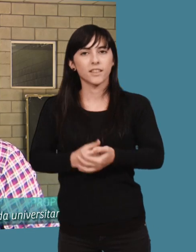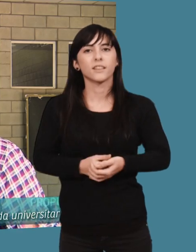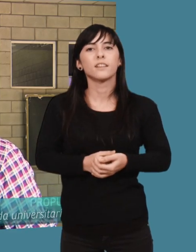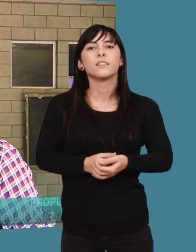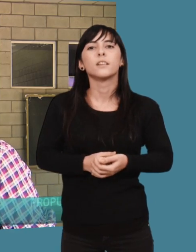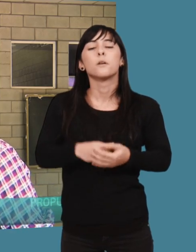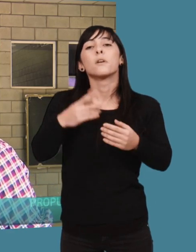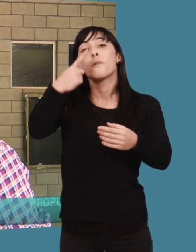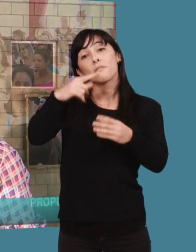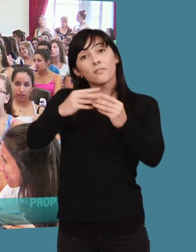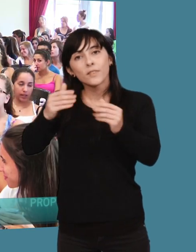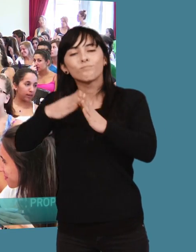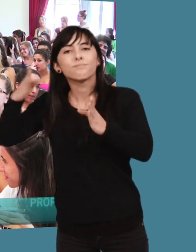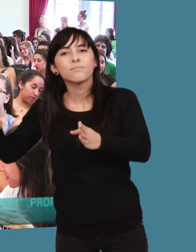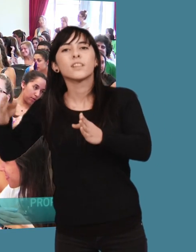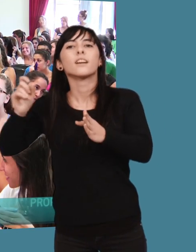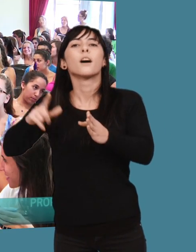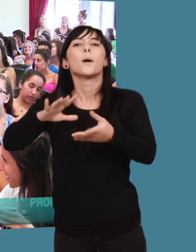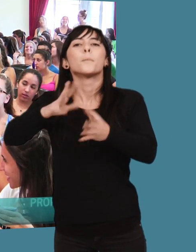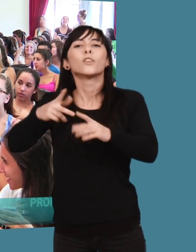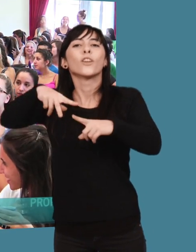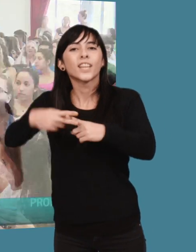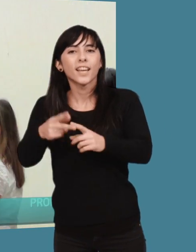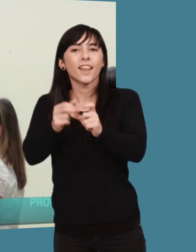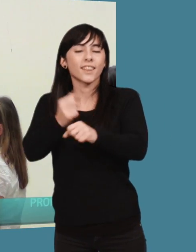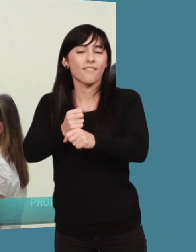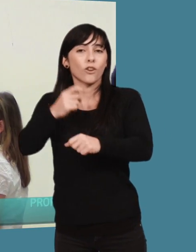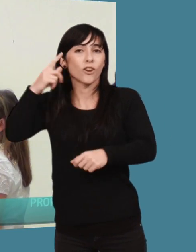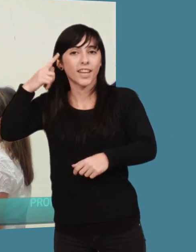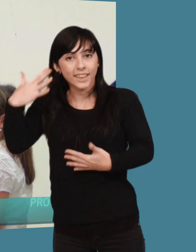Y luego finalizamos con el módulo de métodos y técnicas de trabajo intelectual.